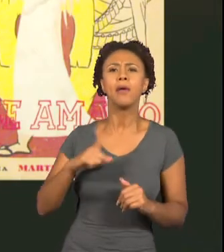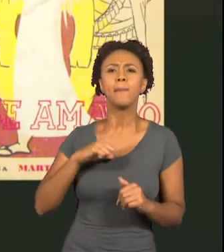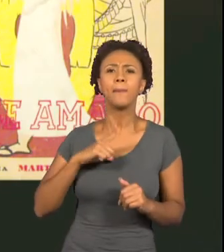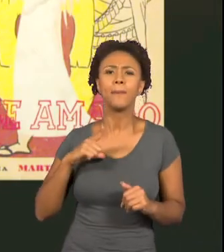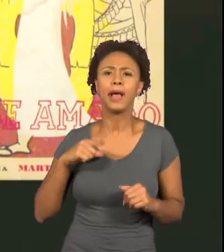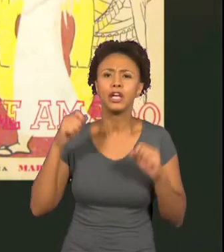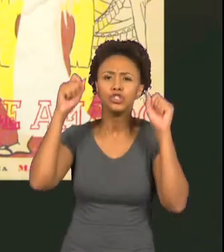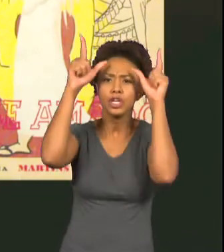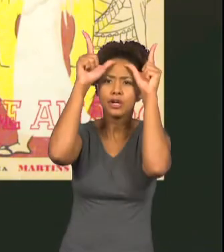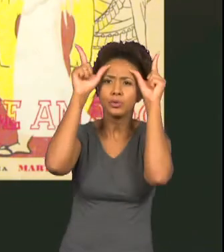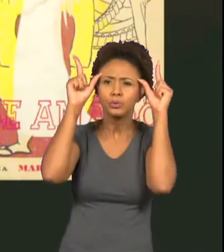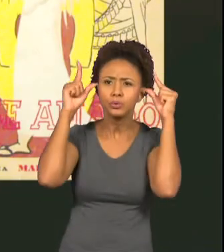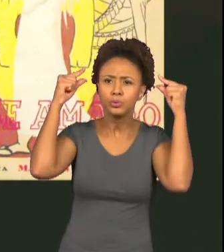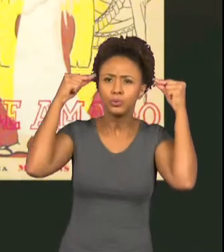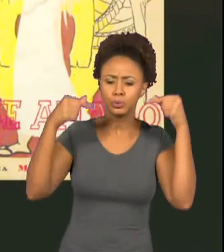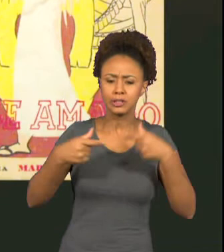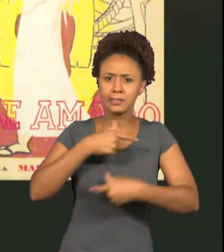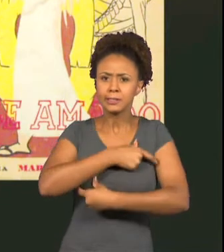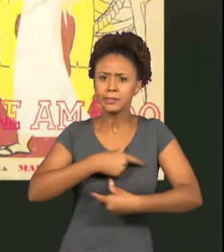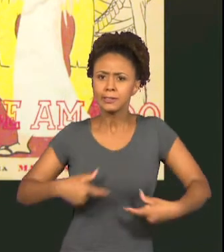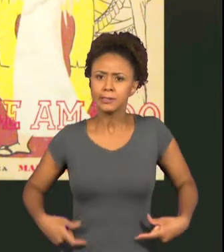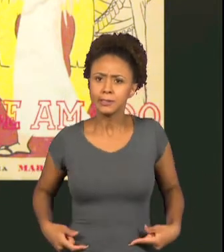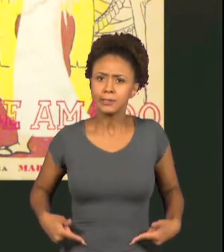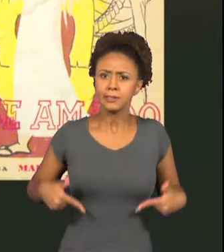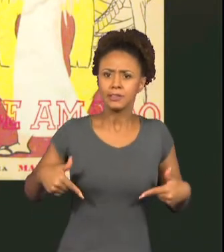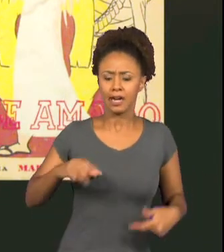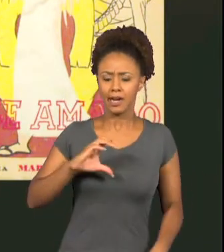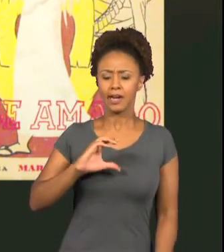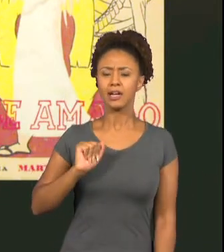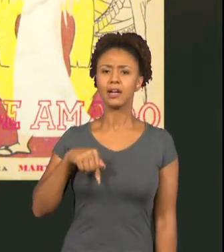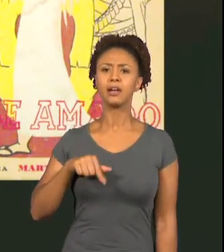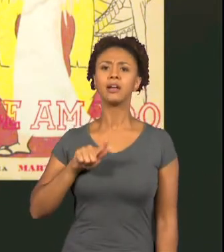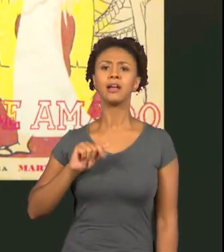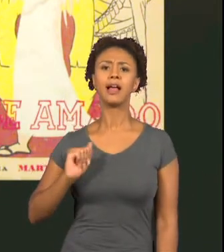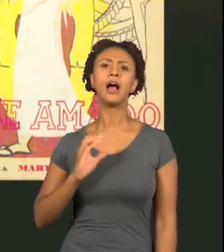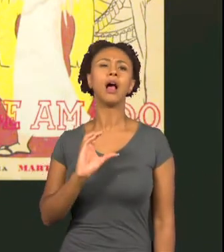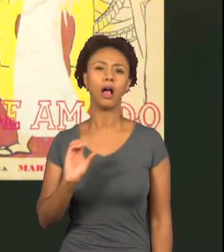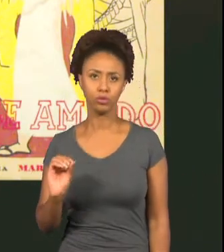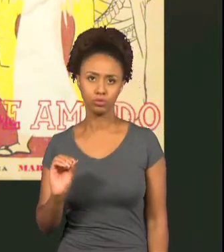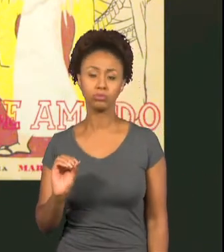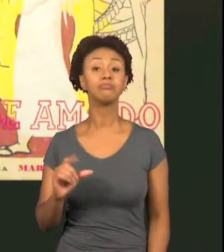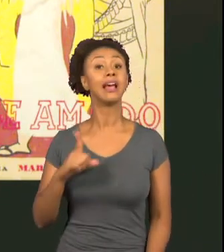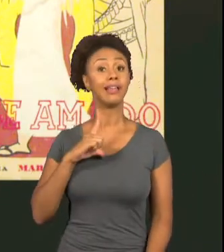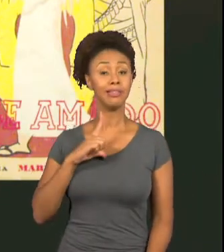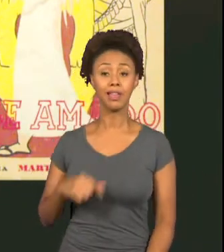PUBLICAÇÃO DO LIVRO "ÁGUA FUNDA", DE UMA AUTORA QUE NÓS ATÉ MENCIONAMOS NA NOSSA AULA SOBRE